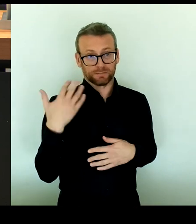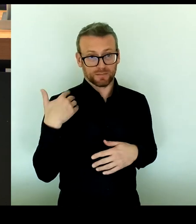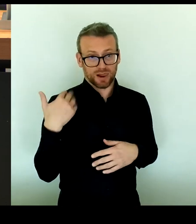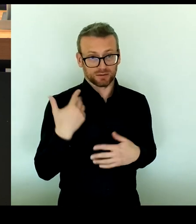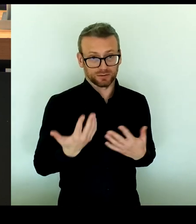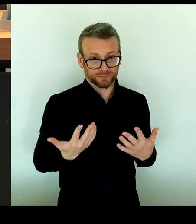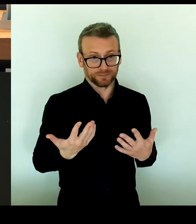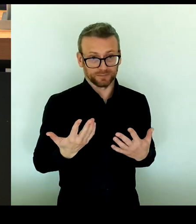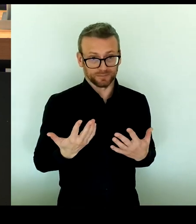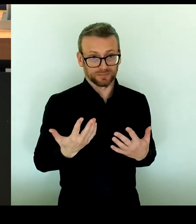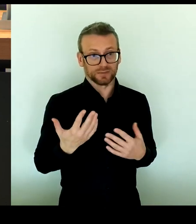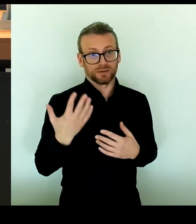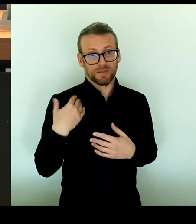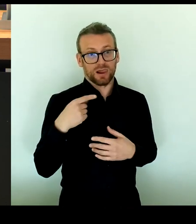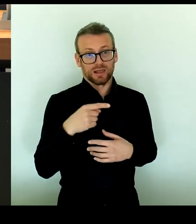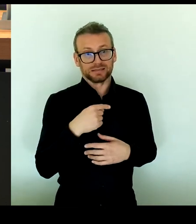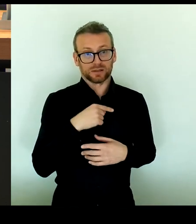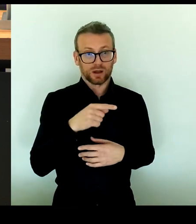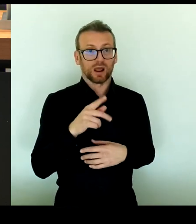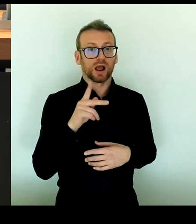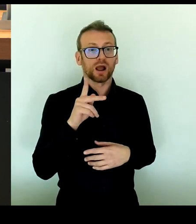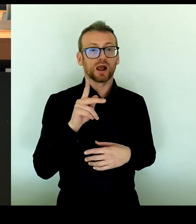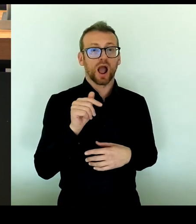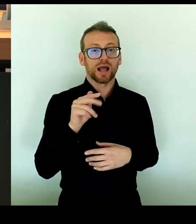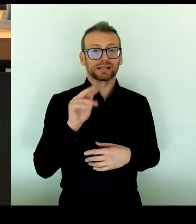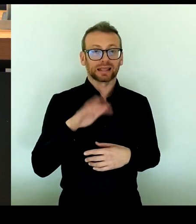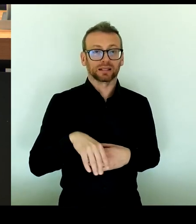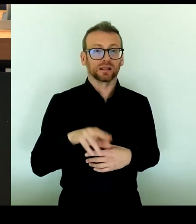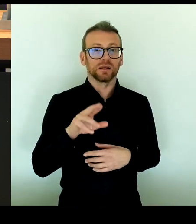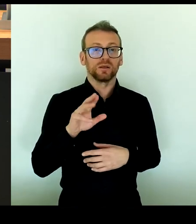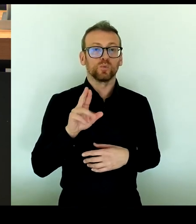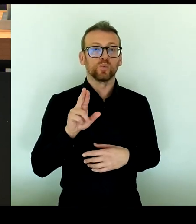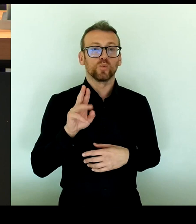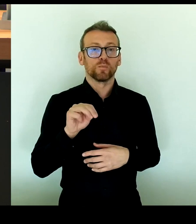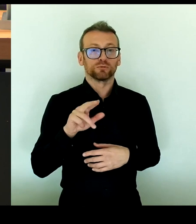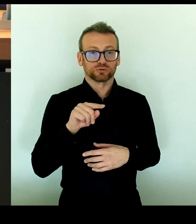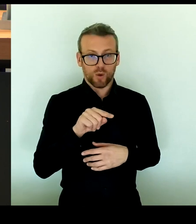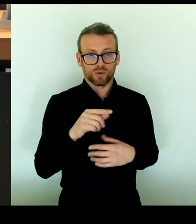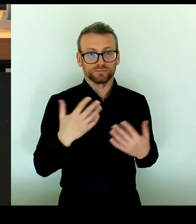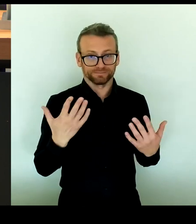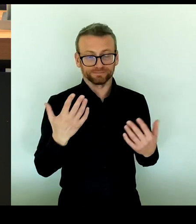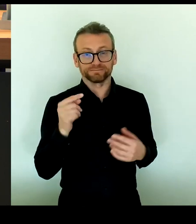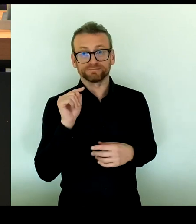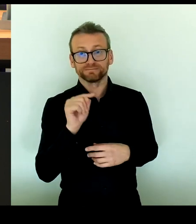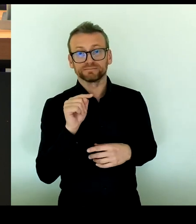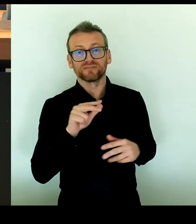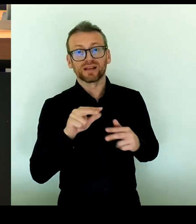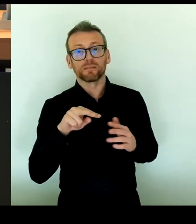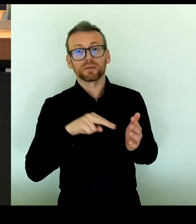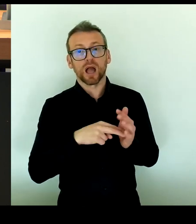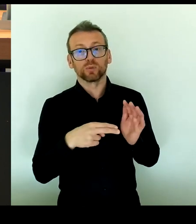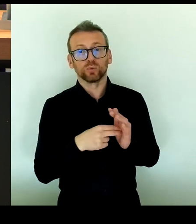schon bemerkenswert, dass Sie ja auch vorschlagen, dass der Senat sich in die Bebauungsplanverfahren der Bezirke einmischen soll.